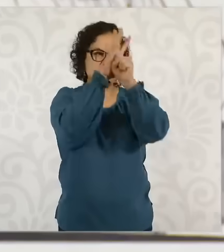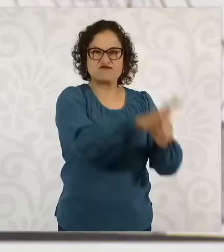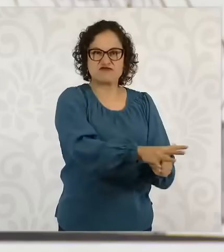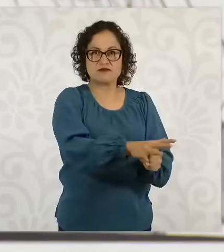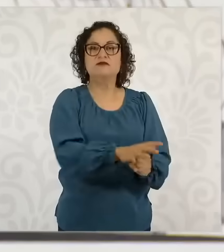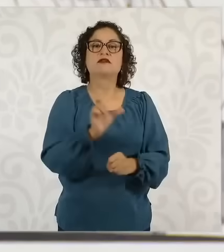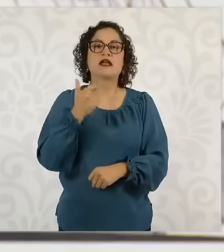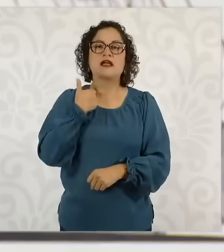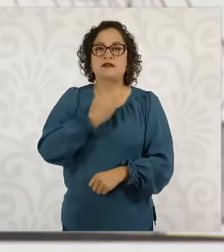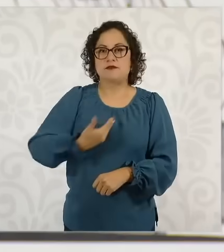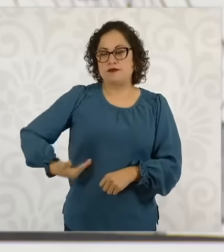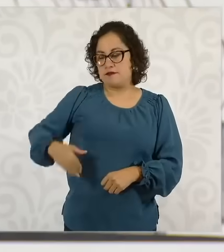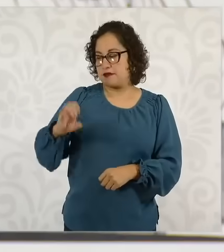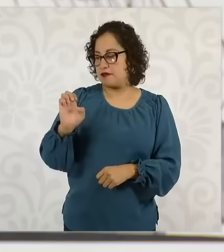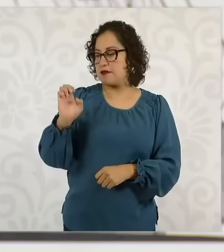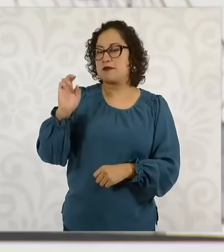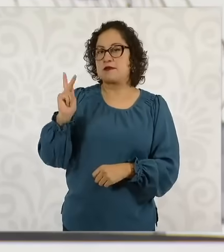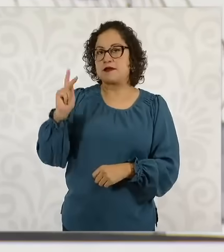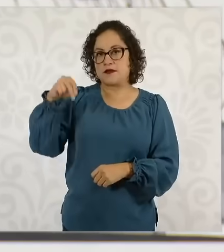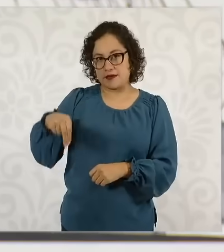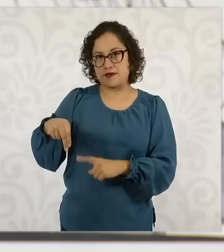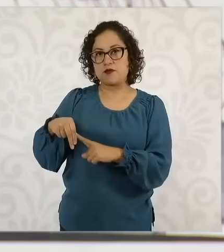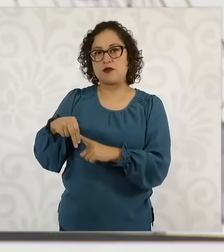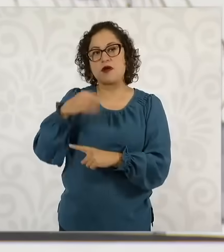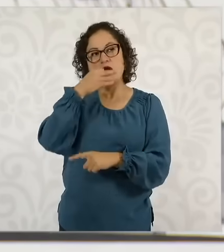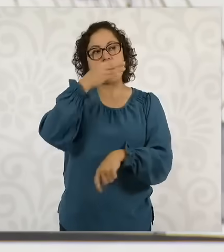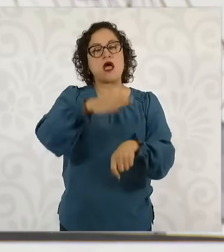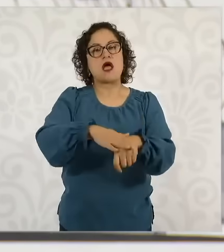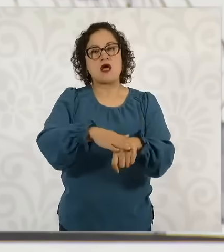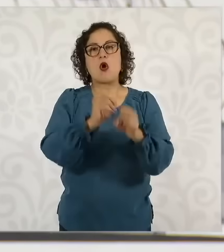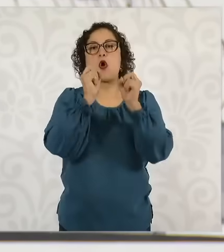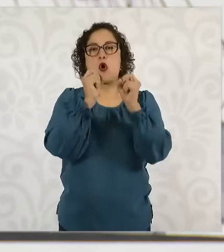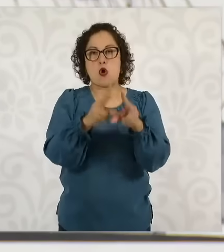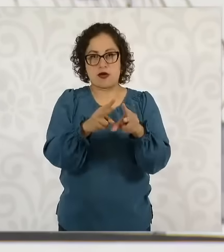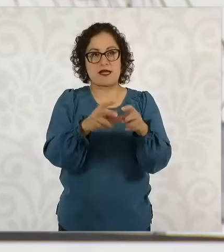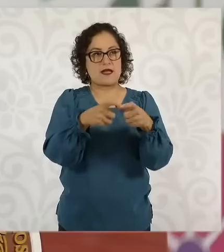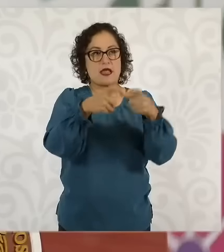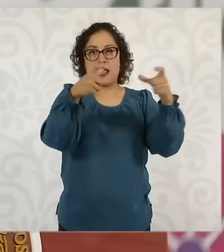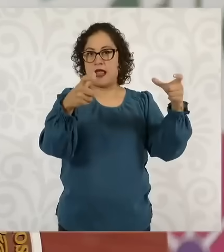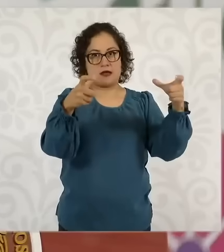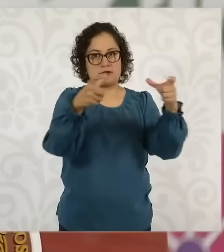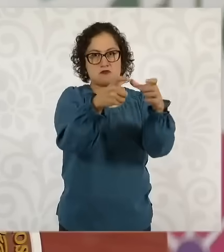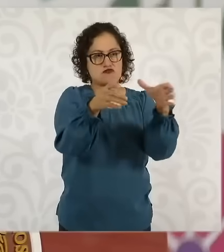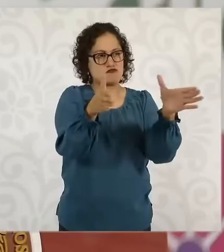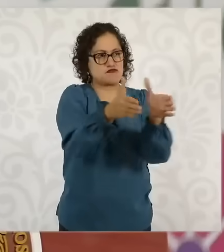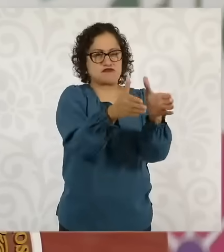"Bueno, no hay que hacerlo en el complicado. hacerlo solo en la zona federal, en esta zona